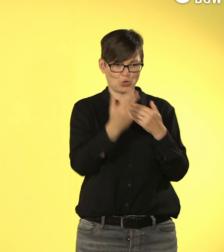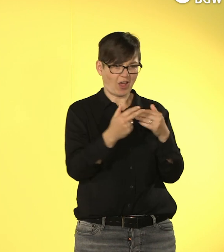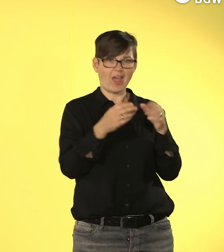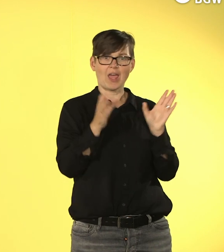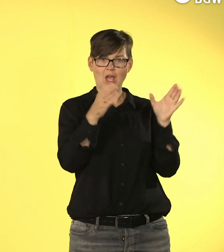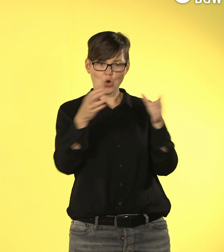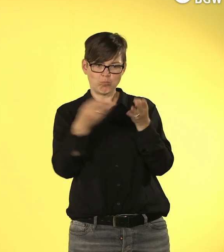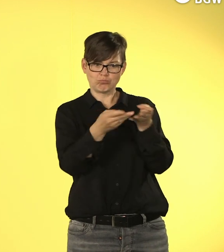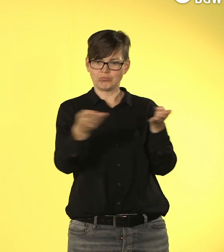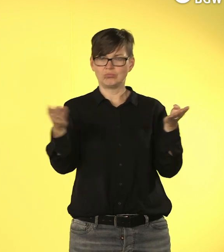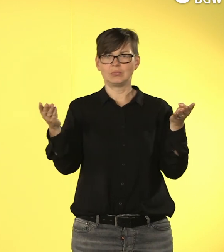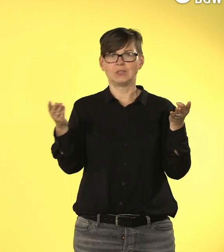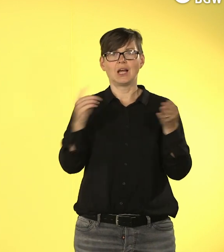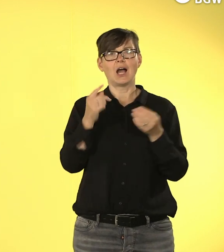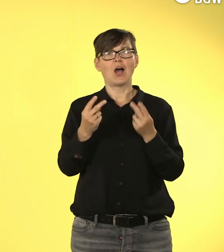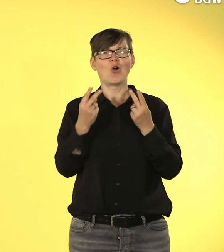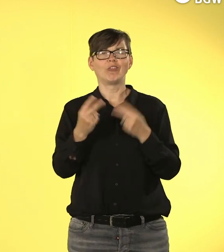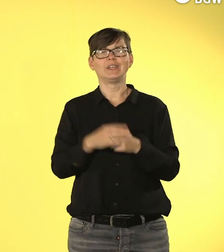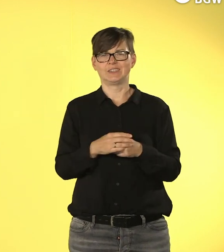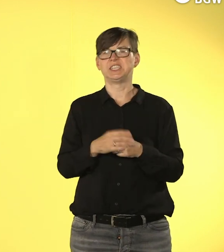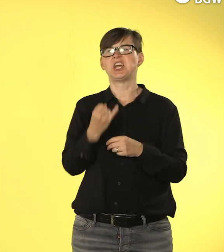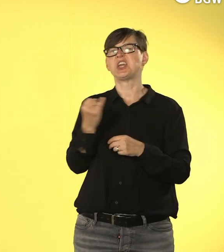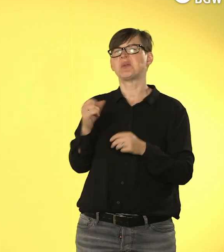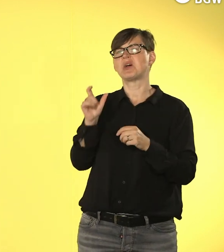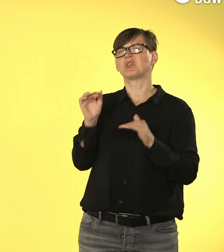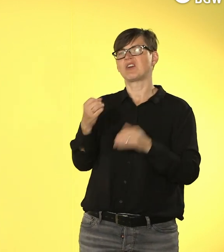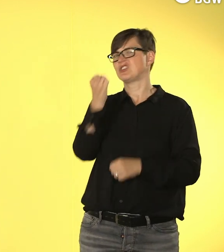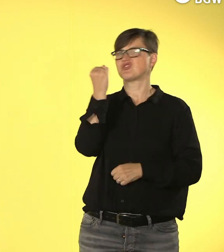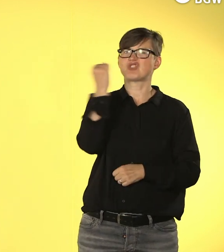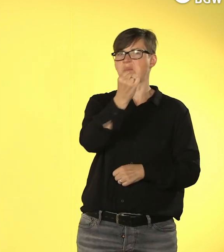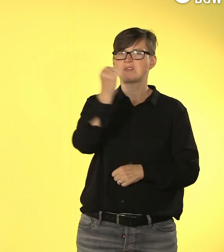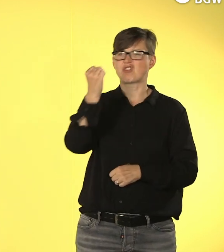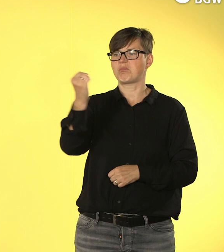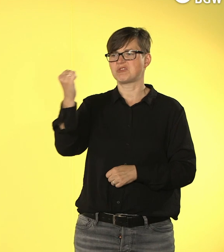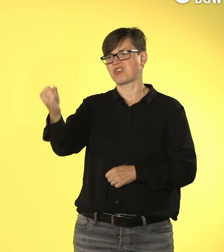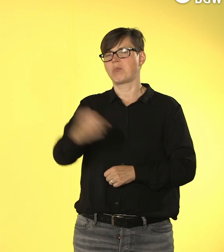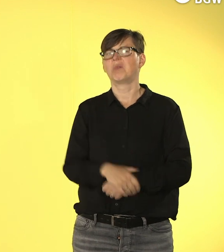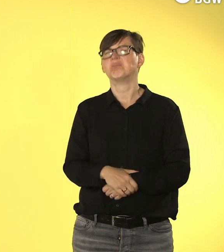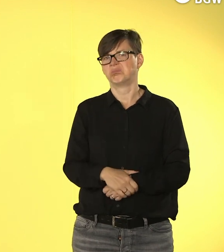Das sind diese Stereotype, diese vorgefertigten Meinungen.